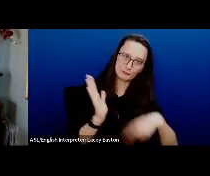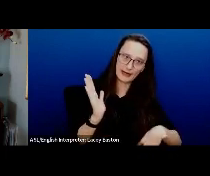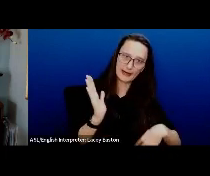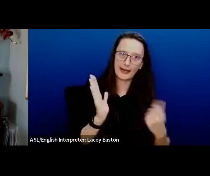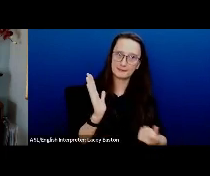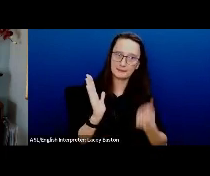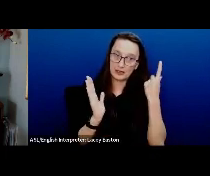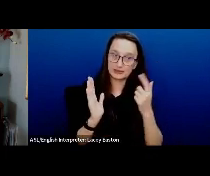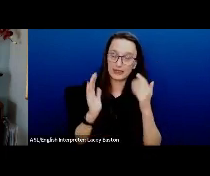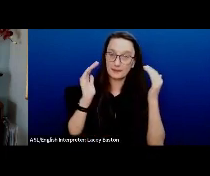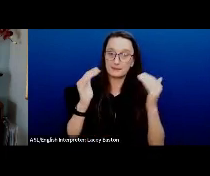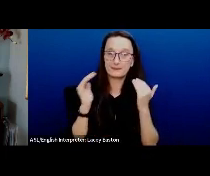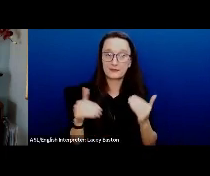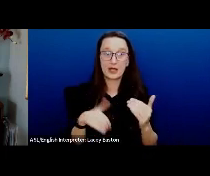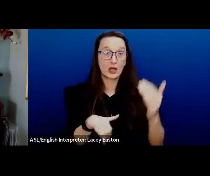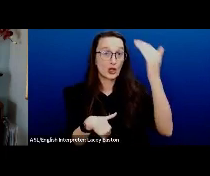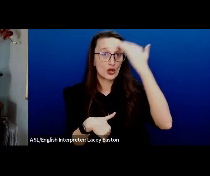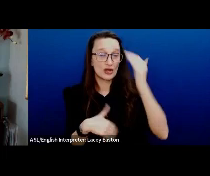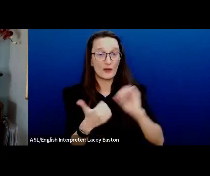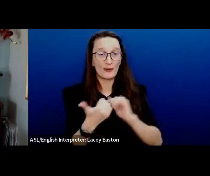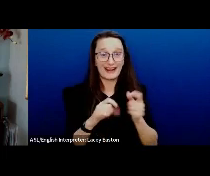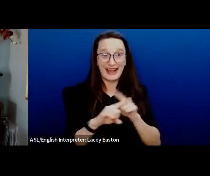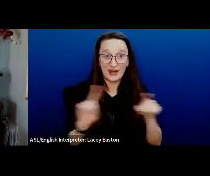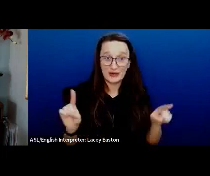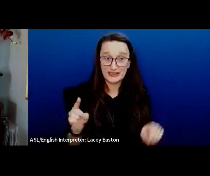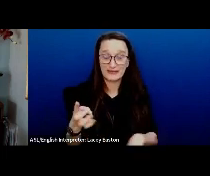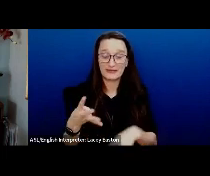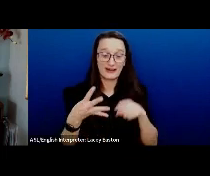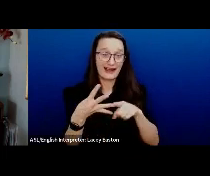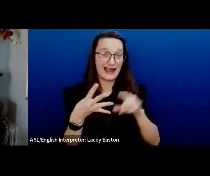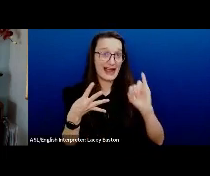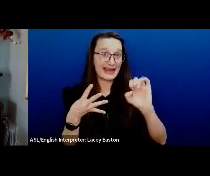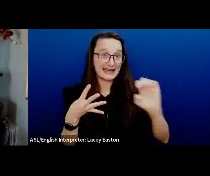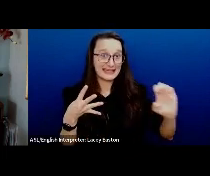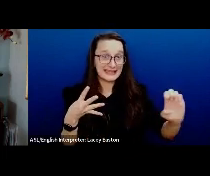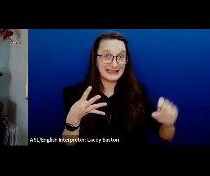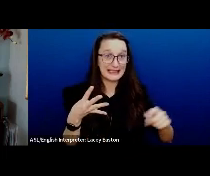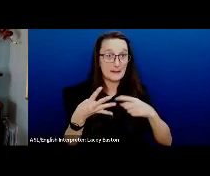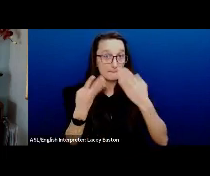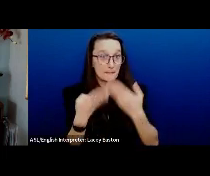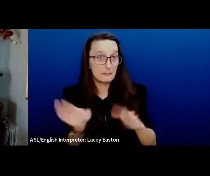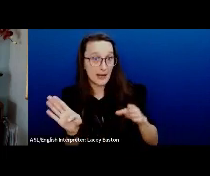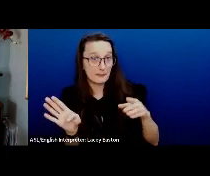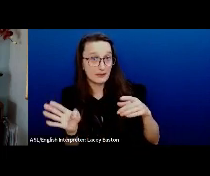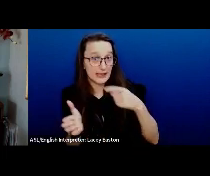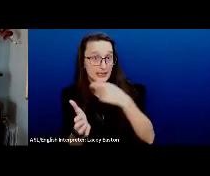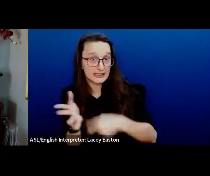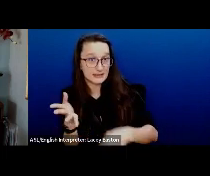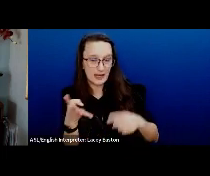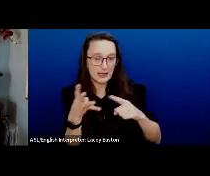entre IEE con gasto público y gasto privado um y hablar con su equipo de IEP